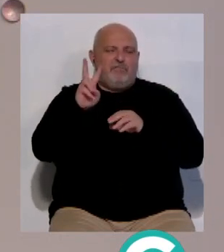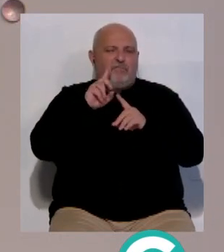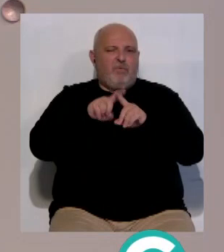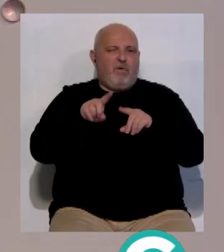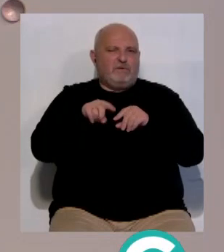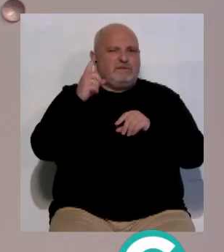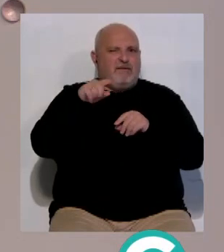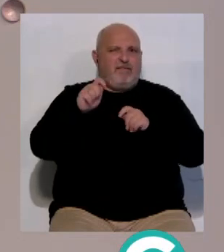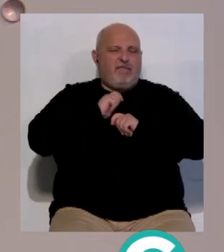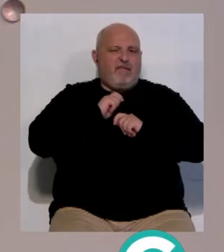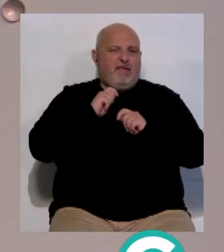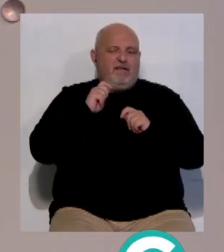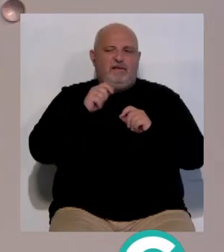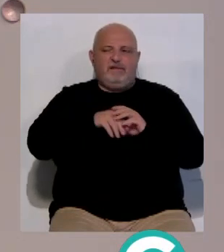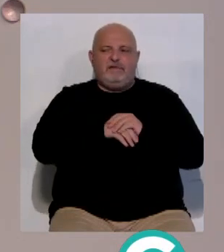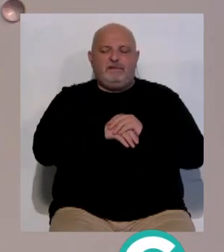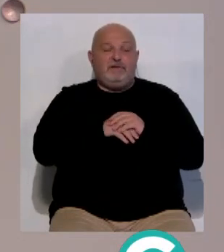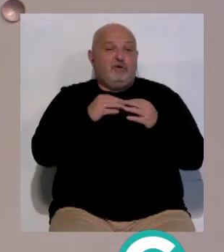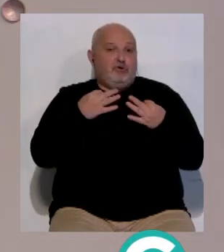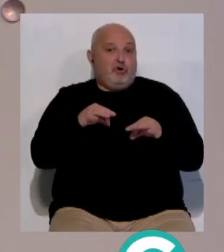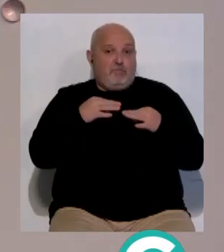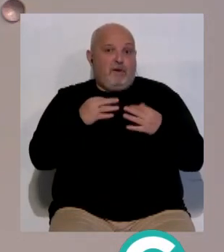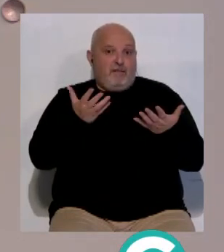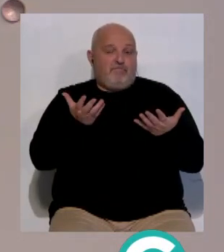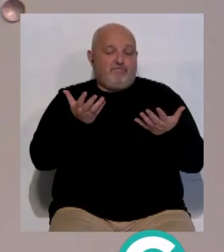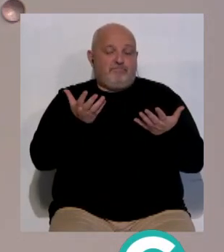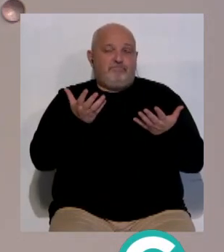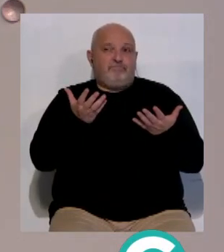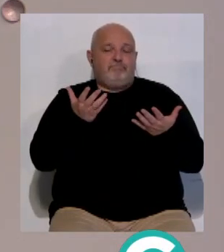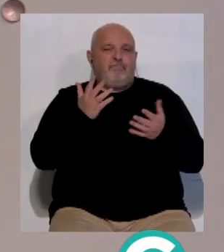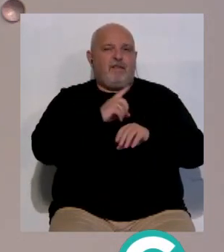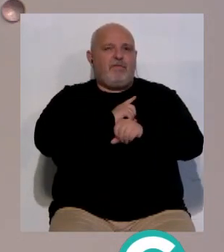quear un poquito alud es pero es que es normal es que es normal es que esto es un deporte y